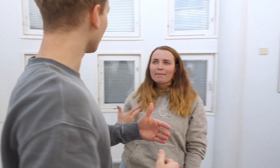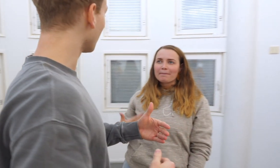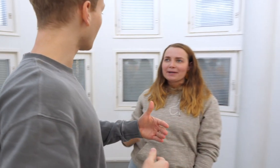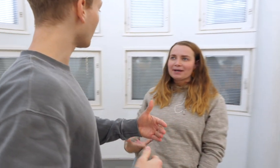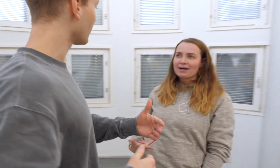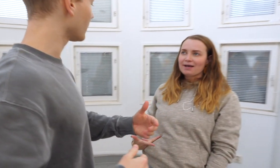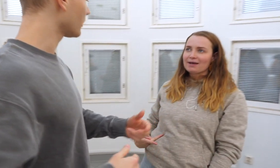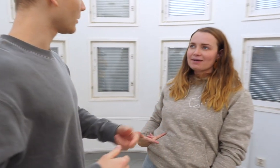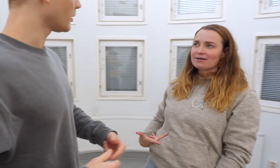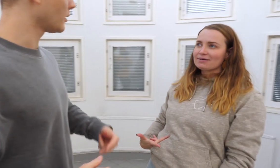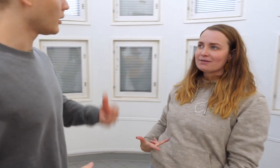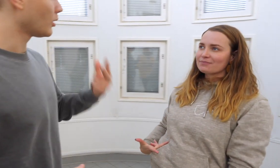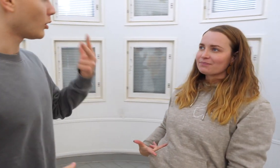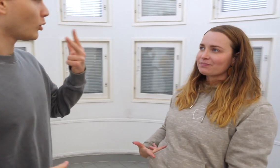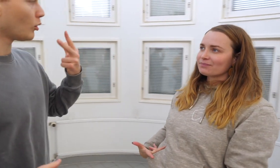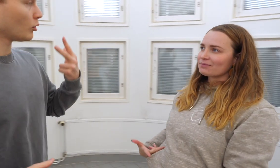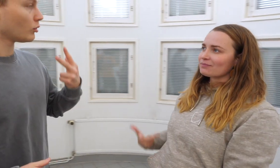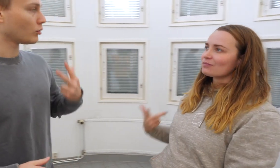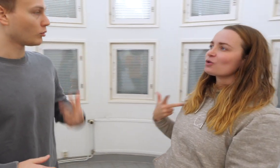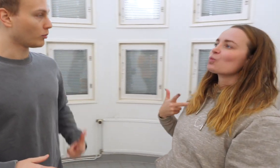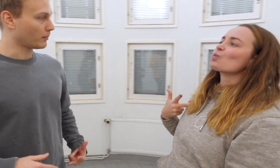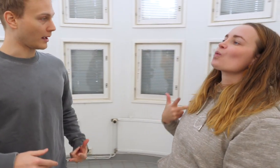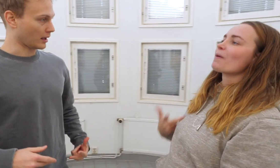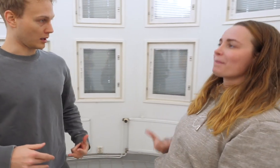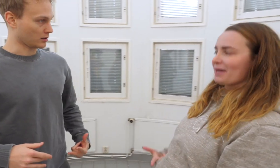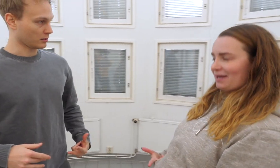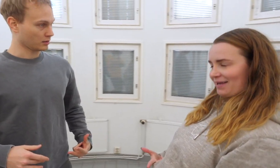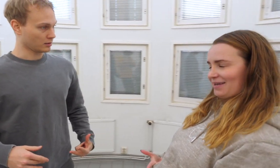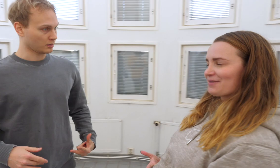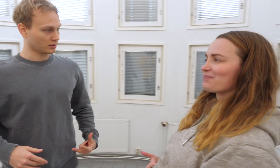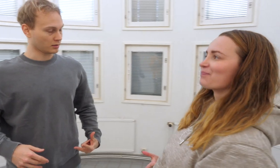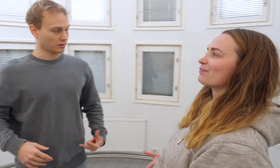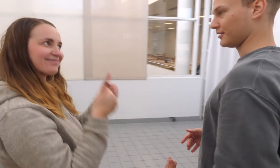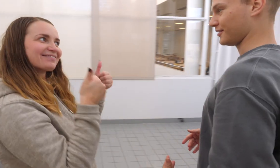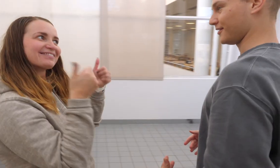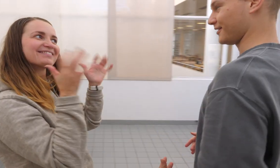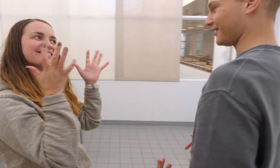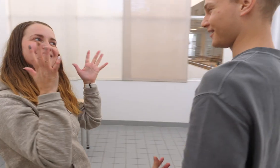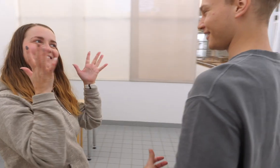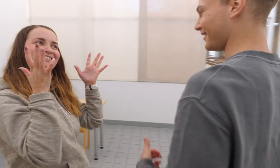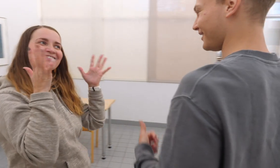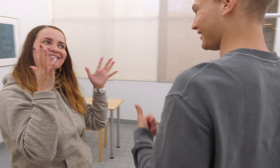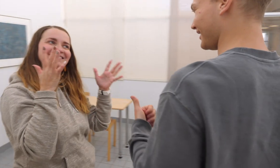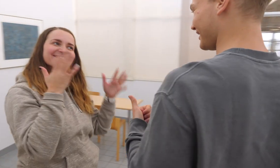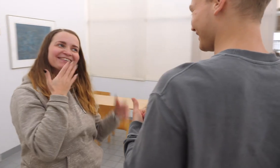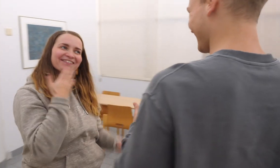Upea. Jes, tosi hyvä!